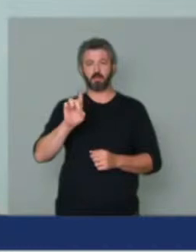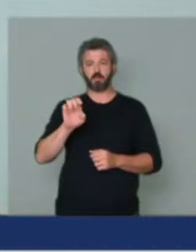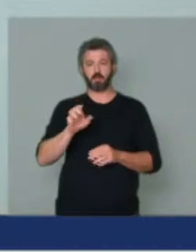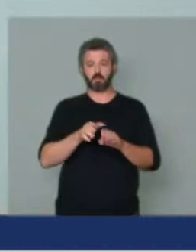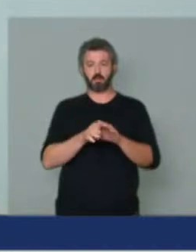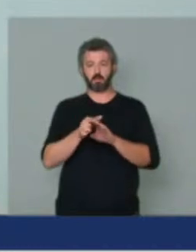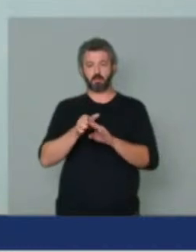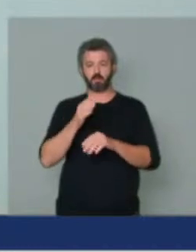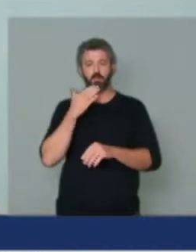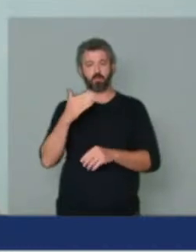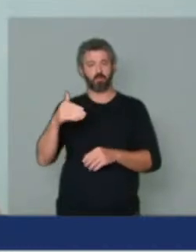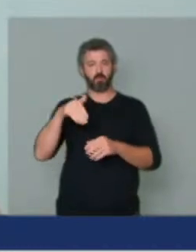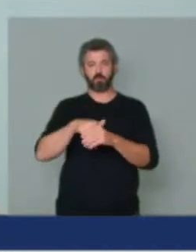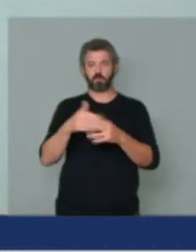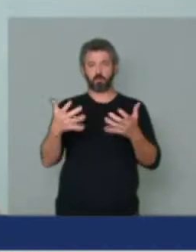PREOCUPAÇÃO GRANDE EM RELAÇÃO A ESSE TEXTO A